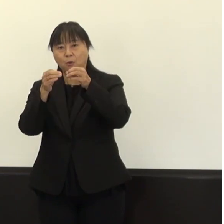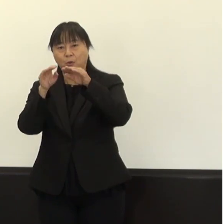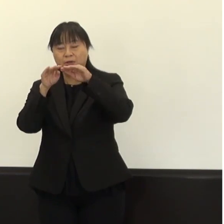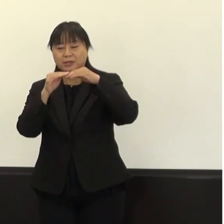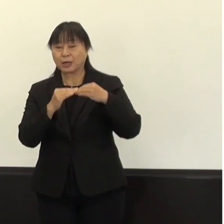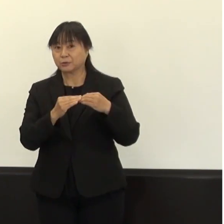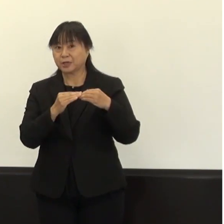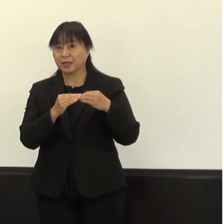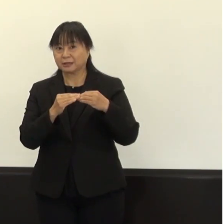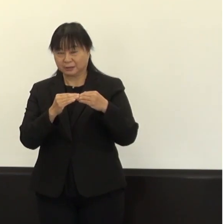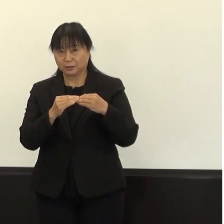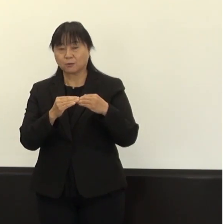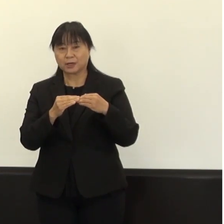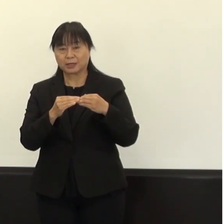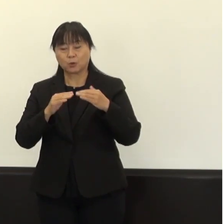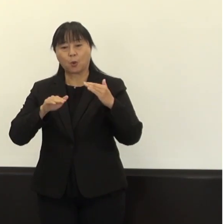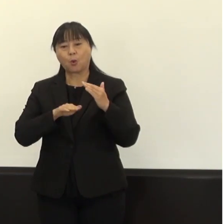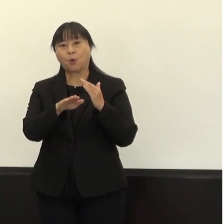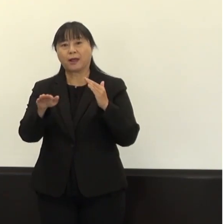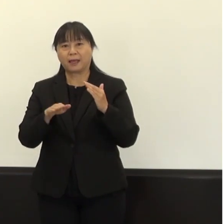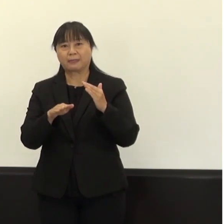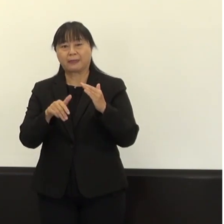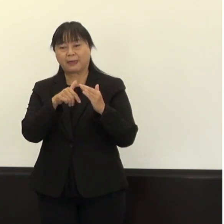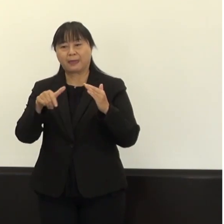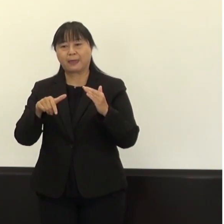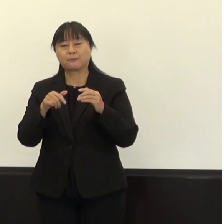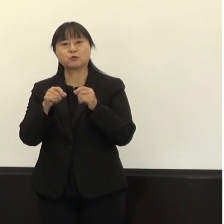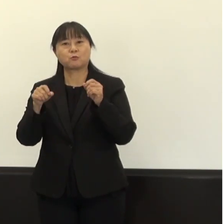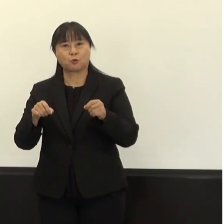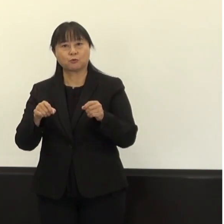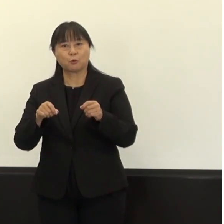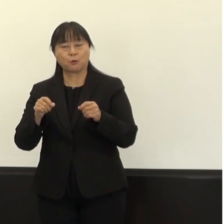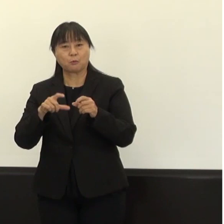家庭部門の取組をより一層後押しするため、